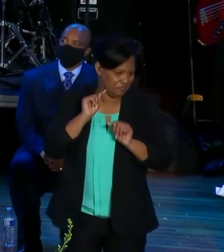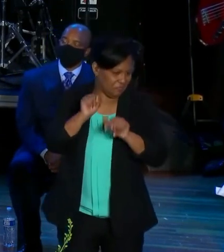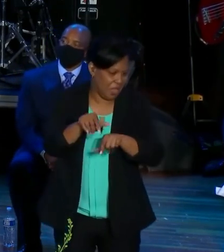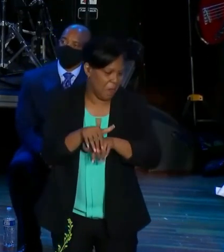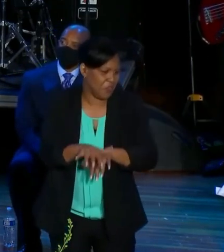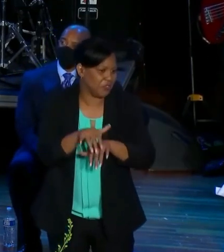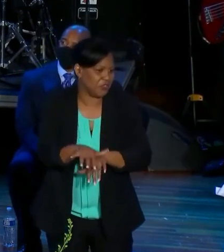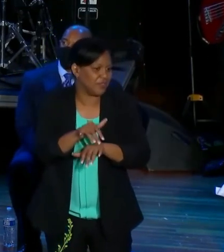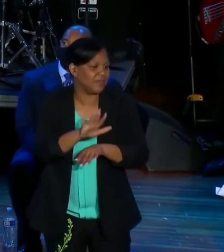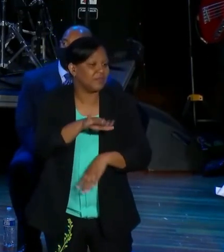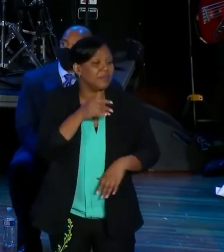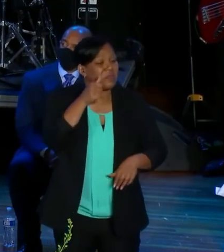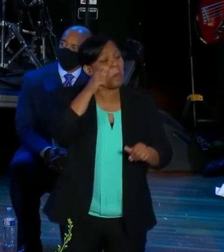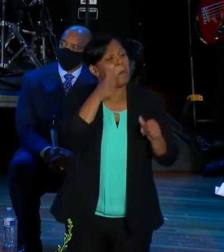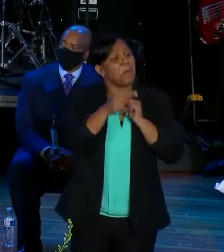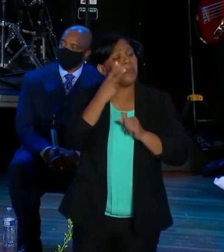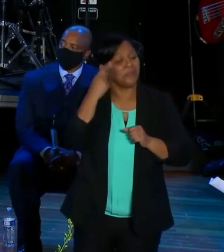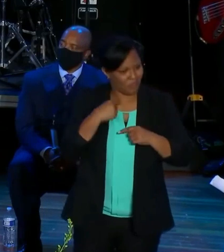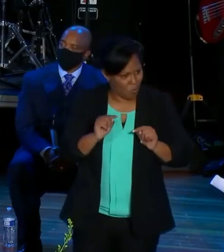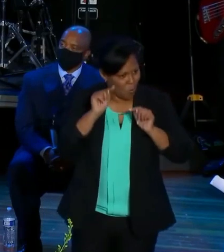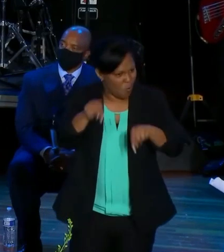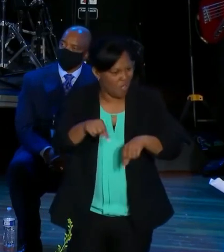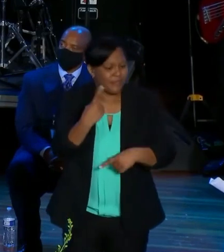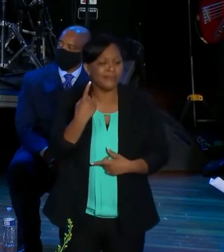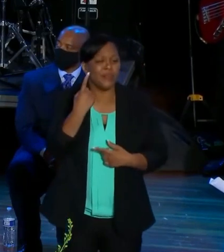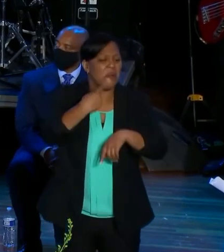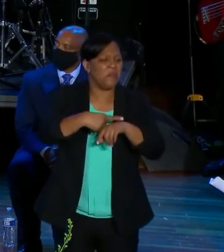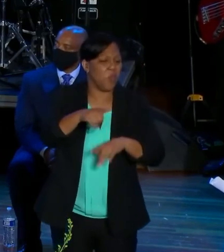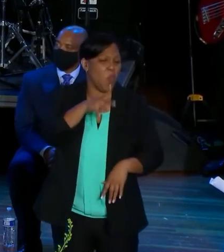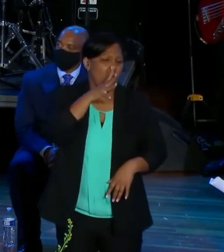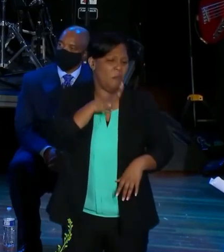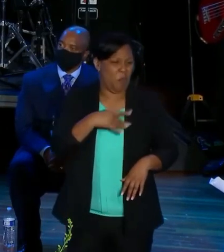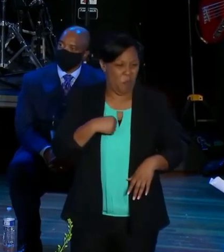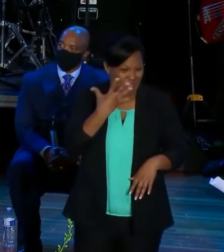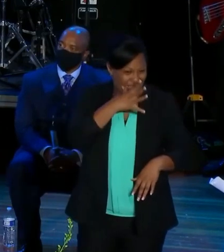som såg mig rakt i ansiktet , och sa:"nigger, gå hem"